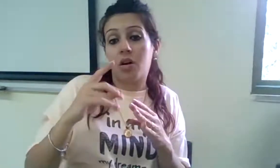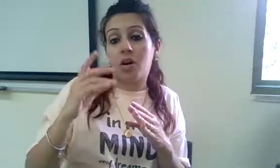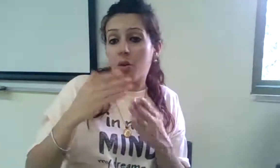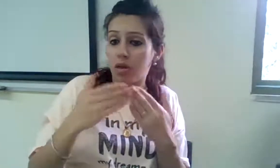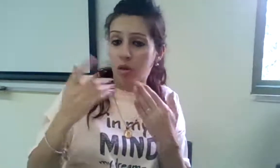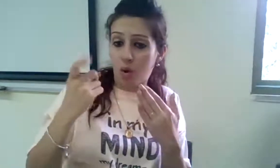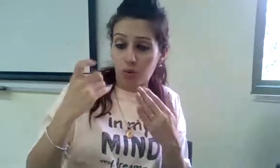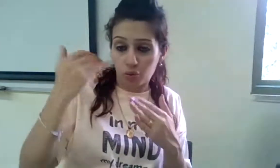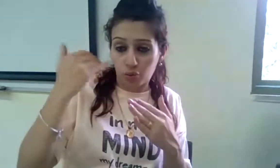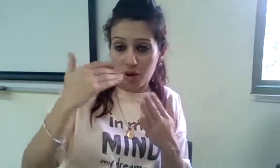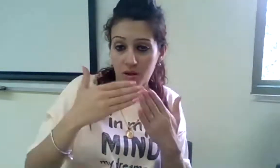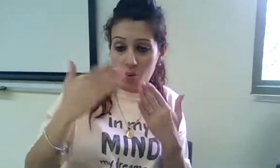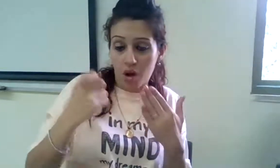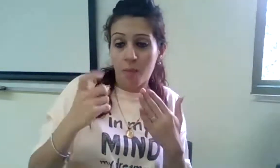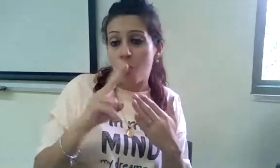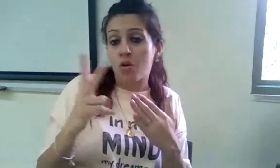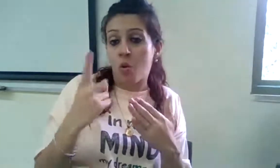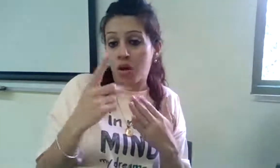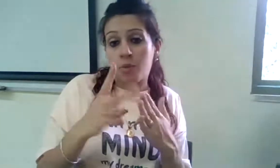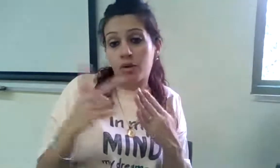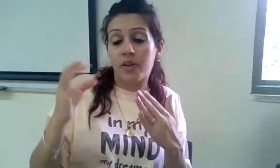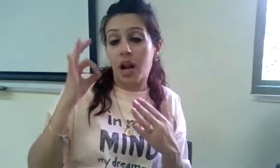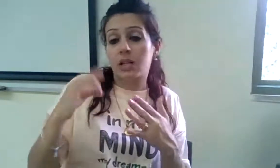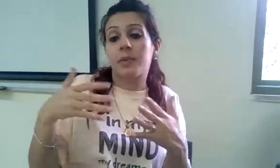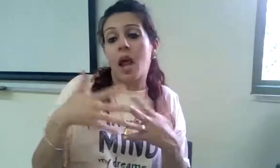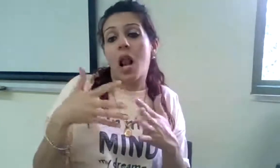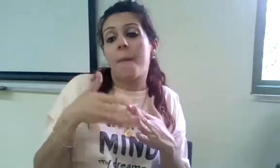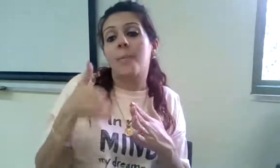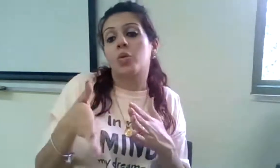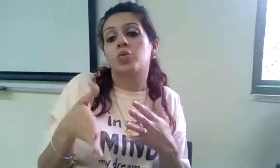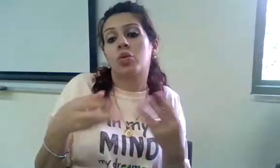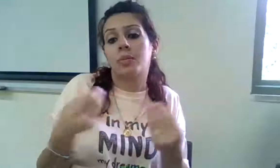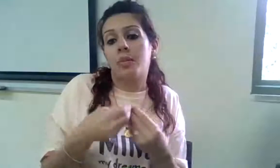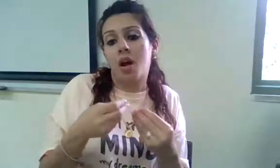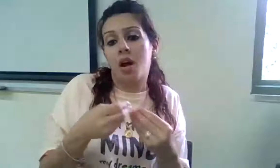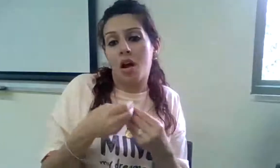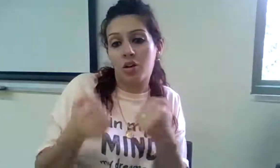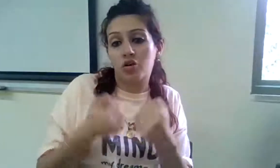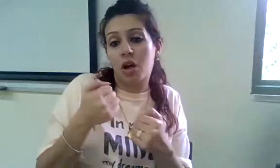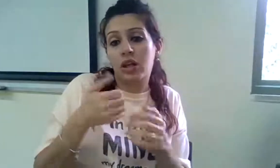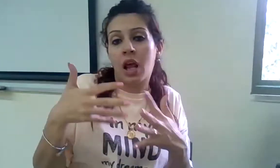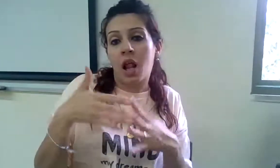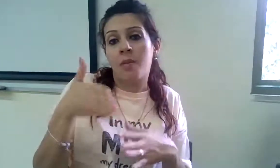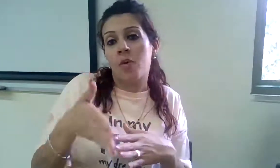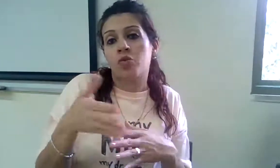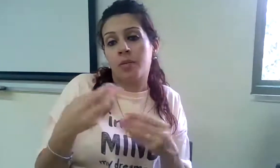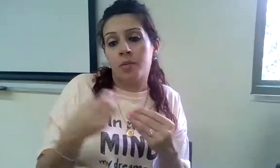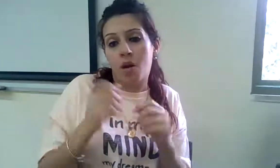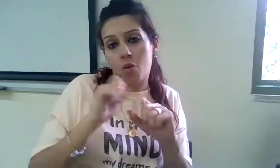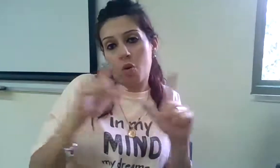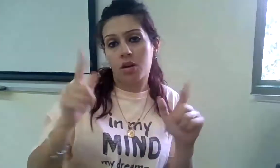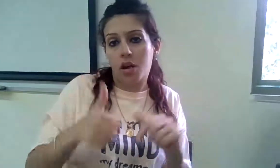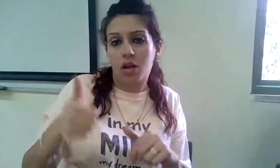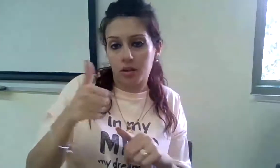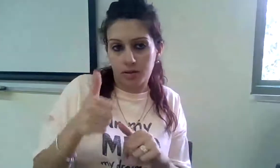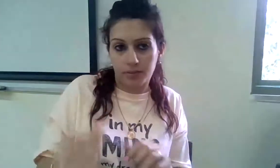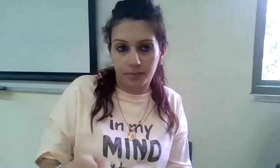وأن امنوا بان التعليم يحدث بدون التحكم في كل لحظة فأن ذلك سوف ينجح.